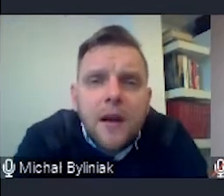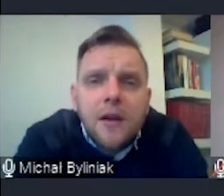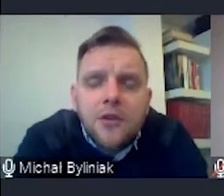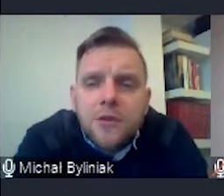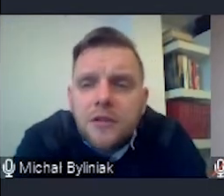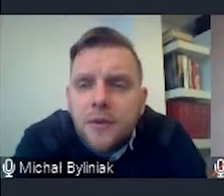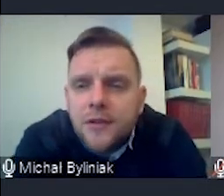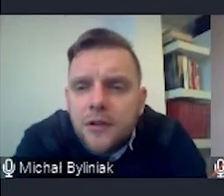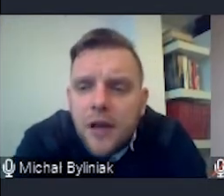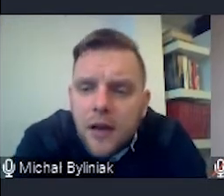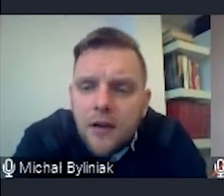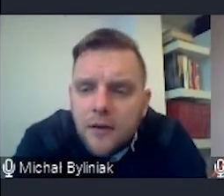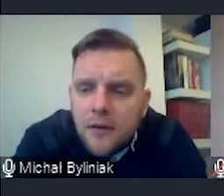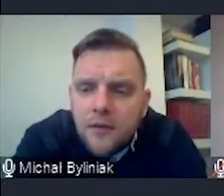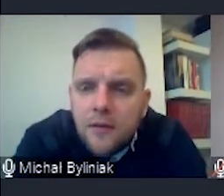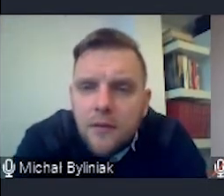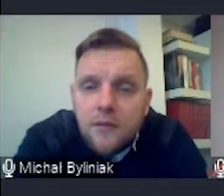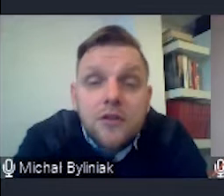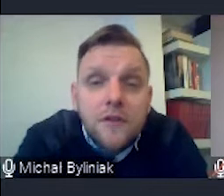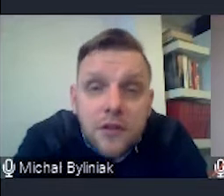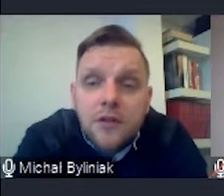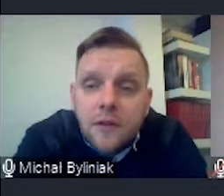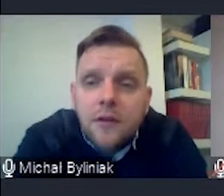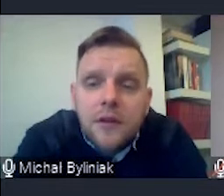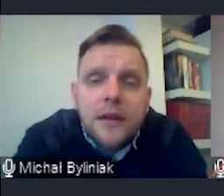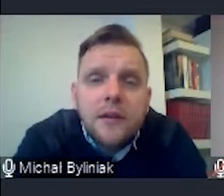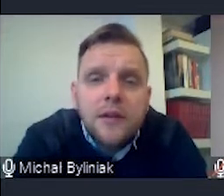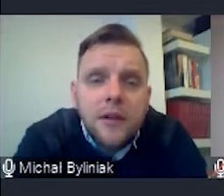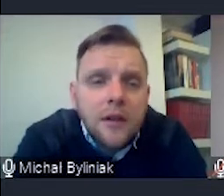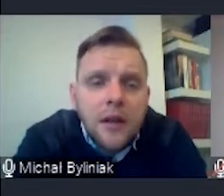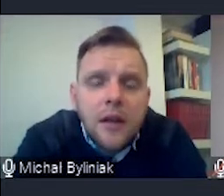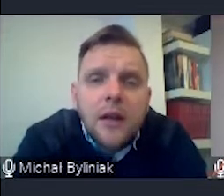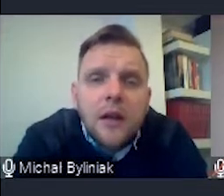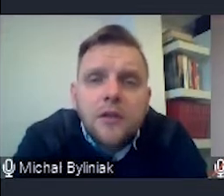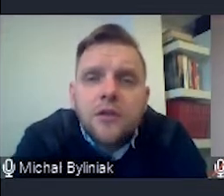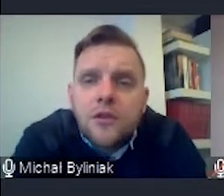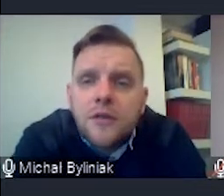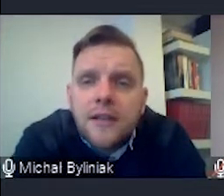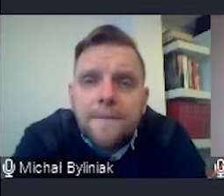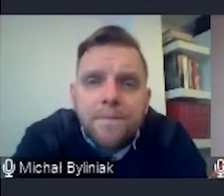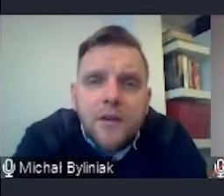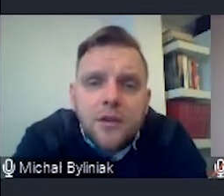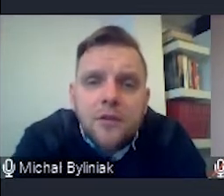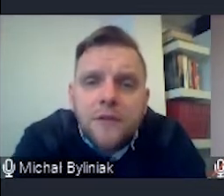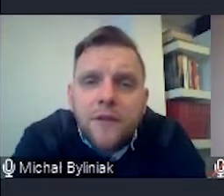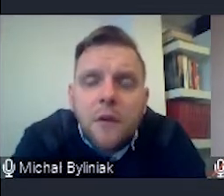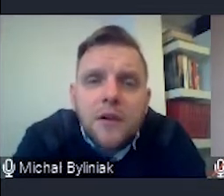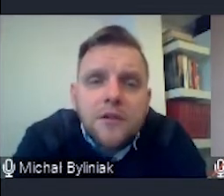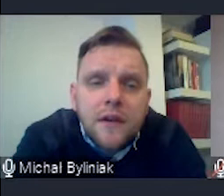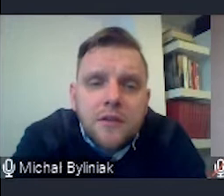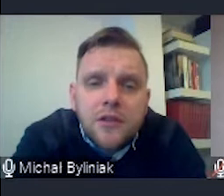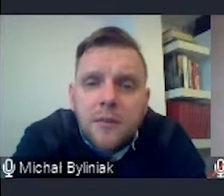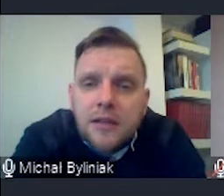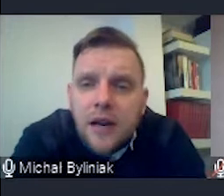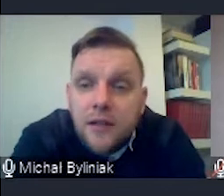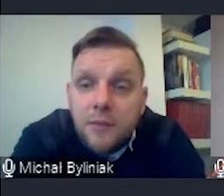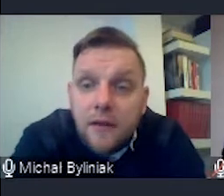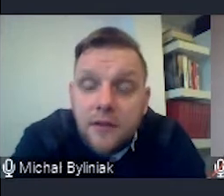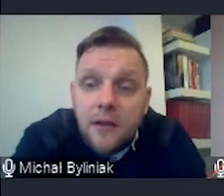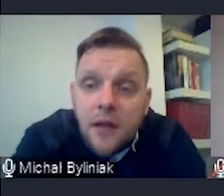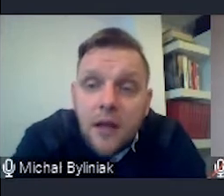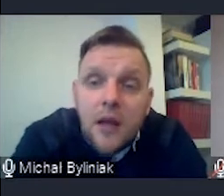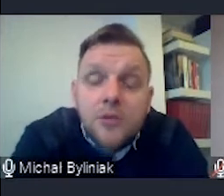żebyście zobaczyli jak rzeczywiście wygląda zagadnienie dotyczące środków trwałych czy wartości niematerialnych i prawnych,